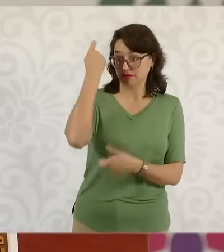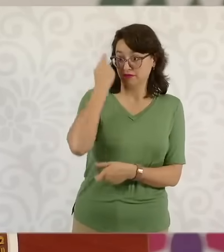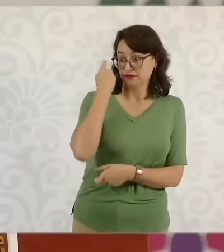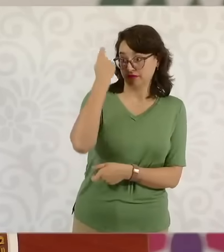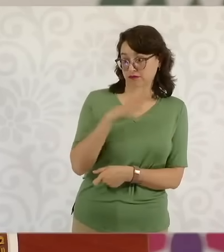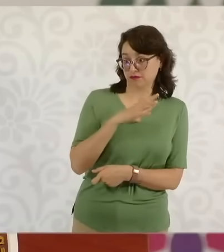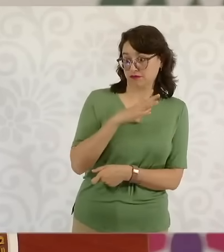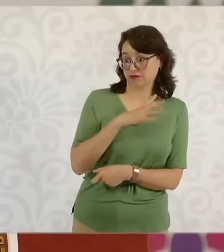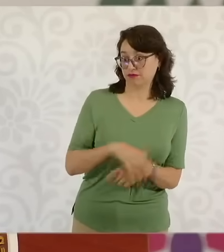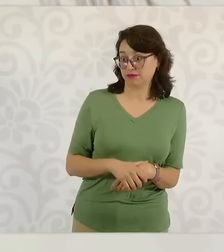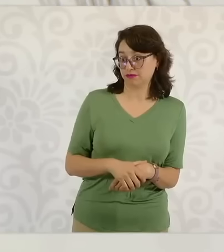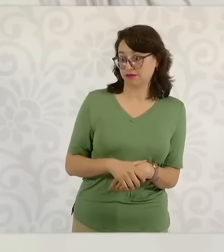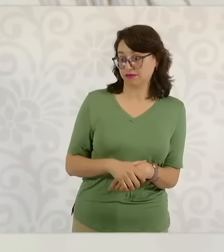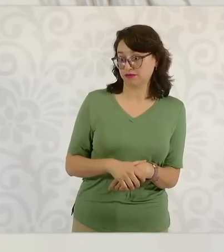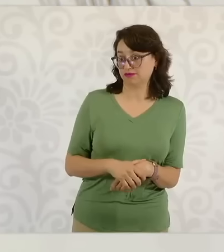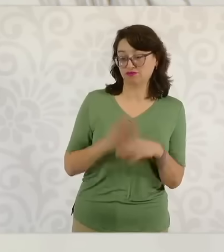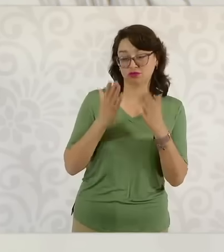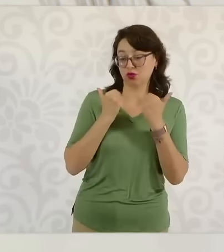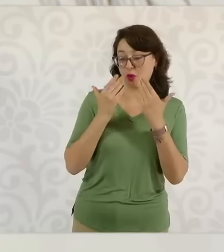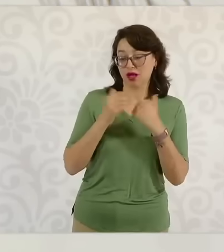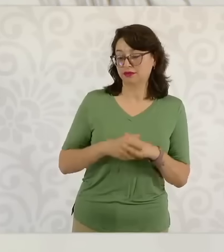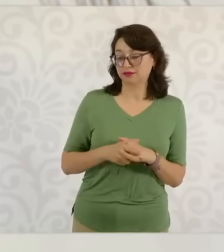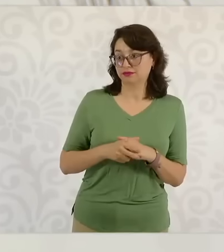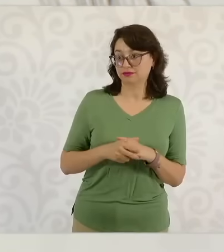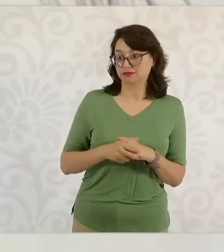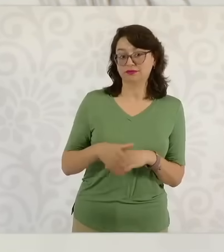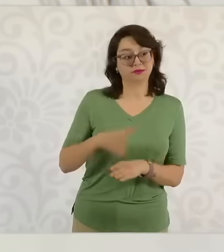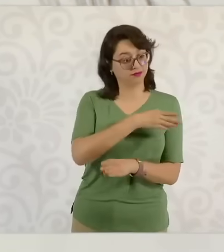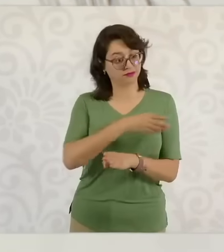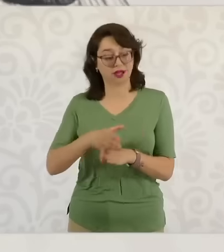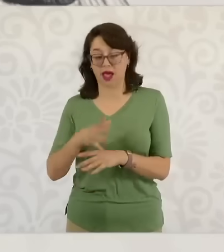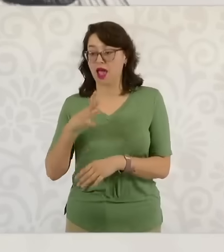Fondo de Pensiones para el Bienestar recupera las pensiones de las maestras y los maestros